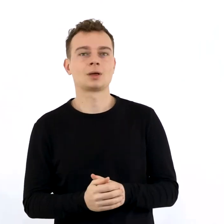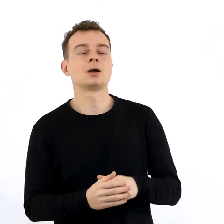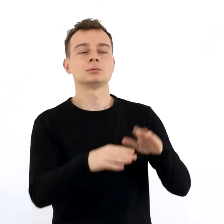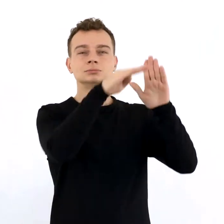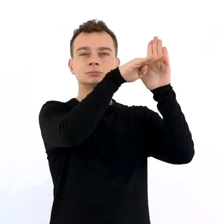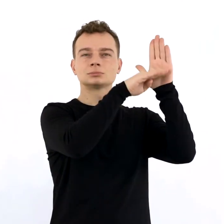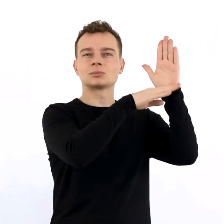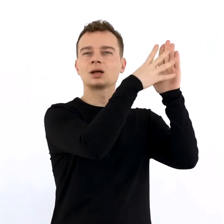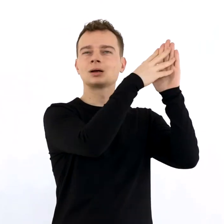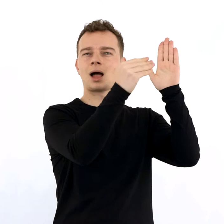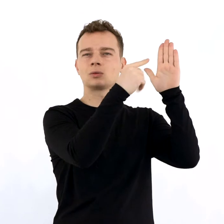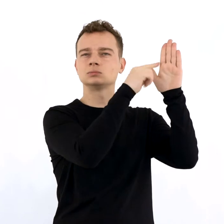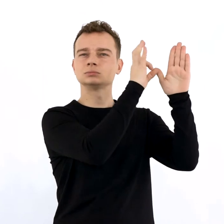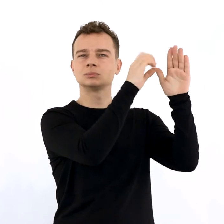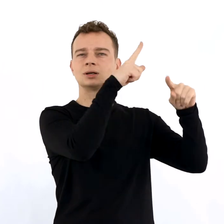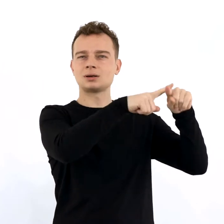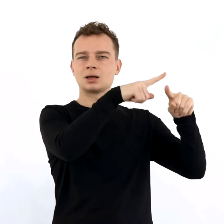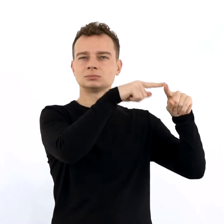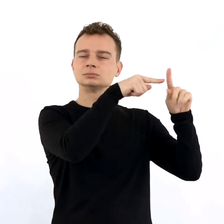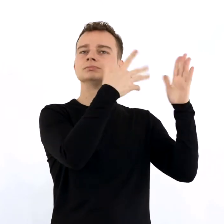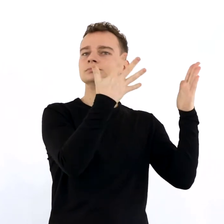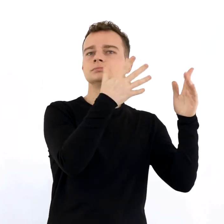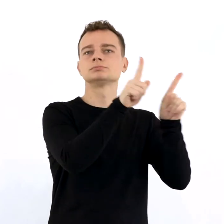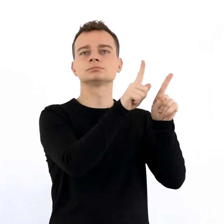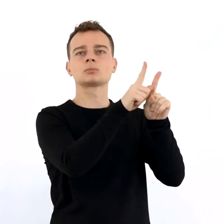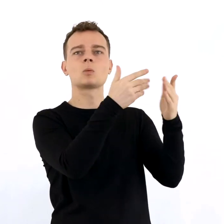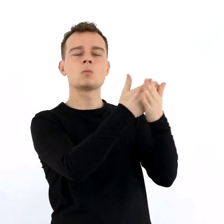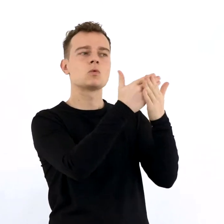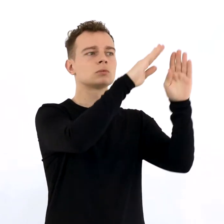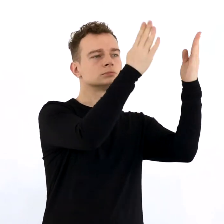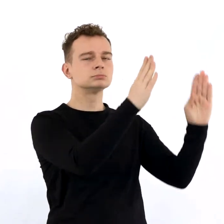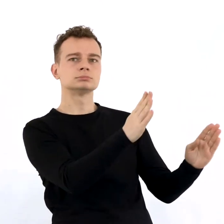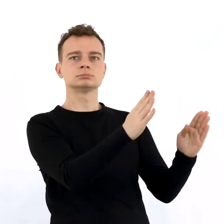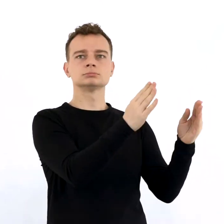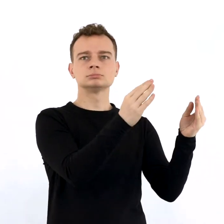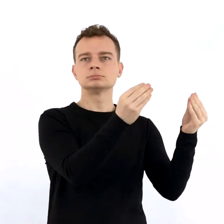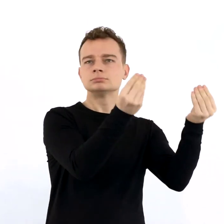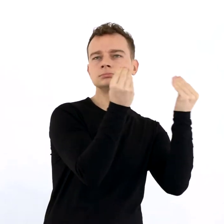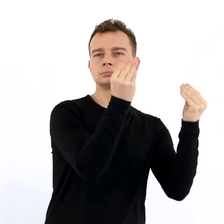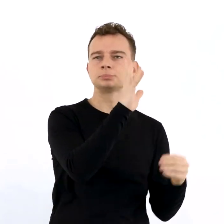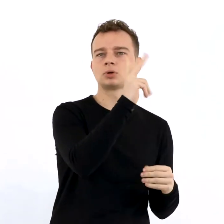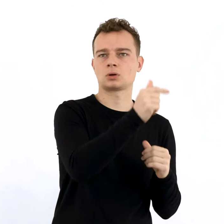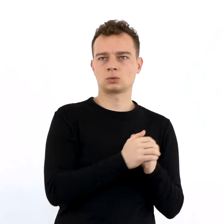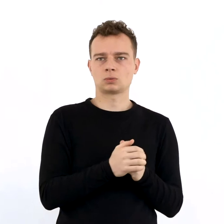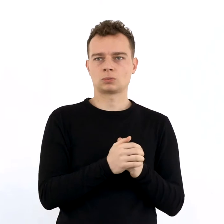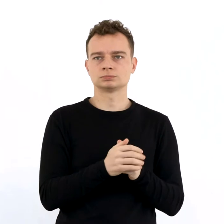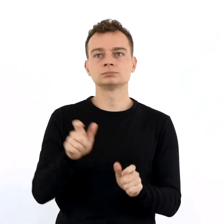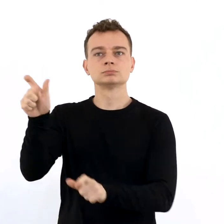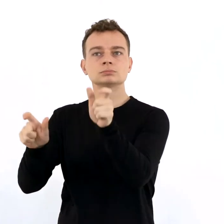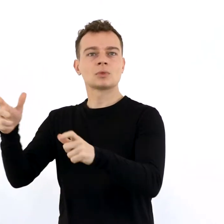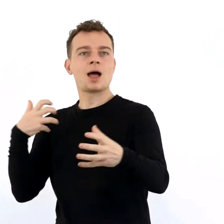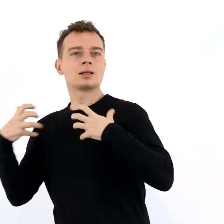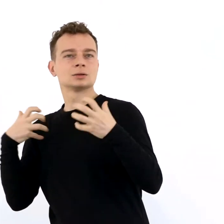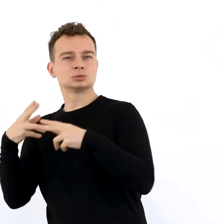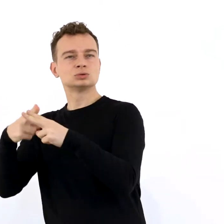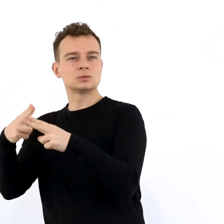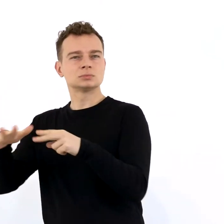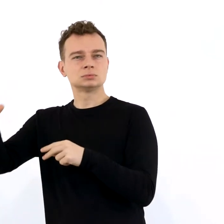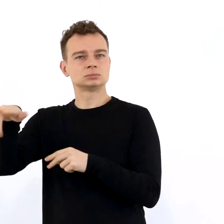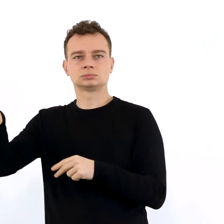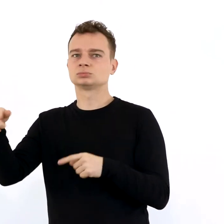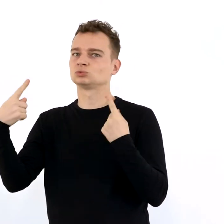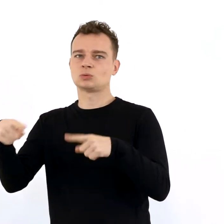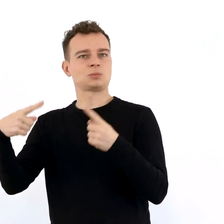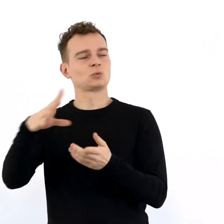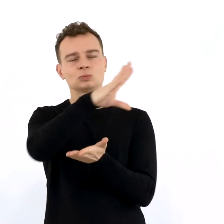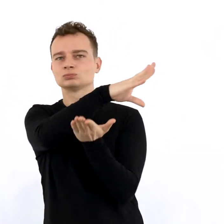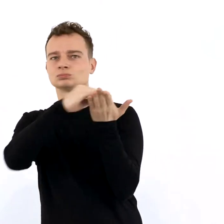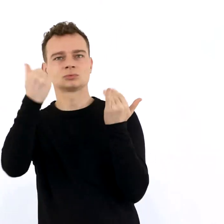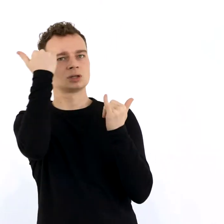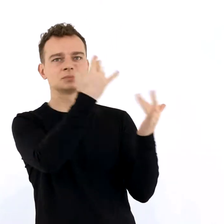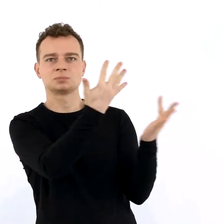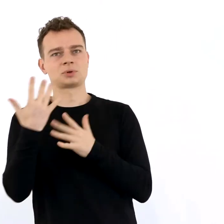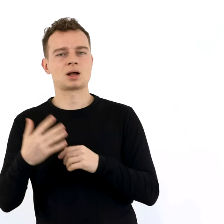Artyści rzymscy nie inspirowali się kanonem greckim czyli idealnym pięknem modela,